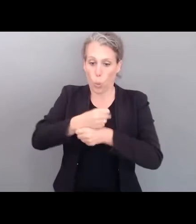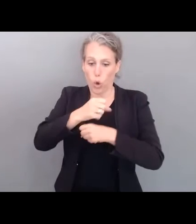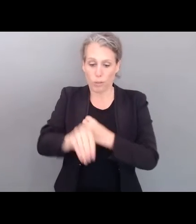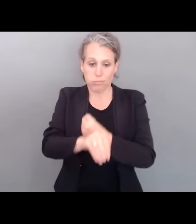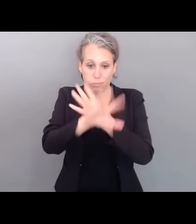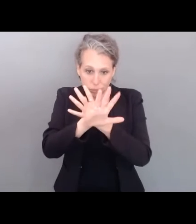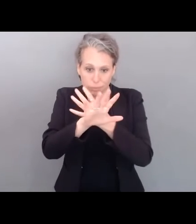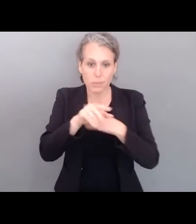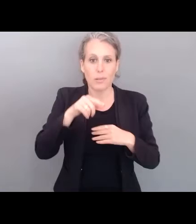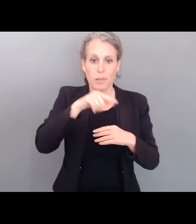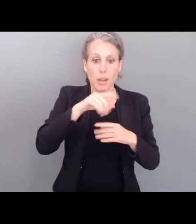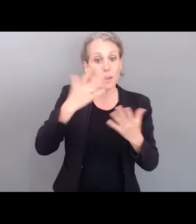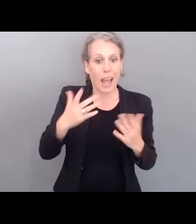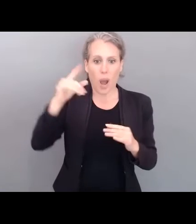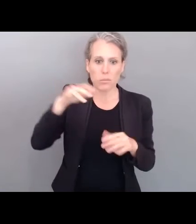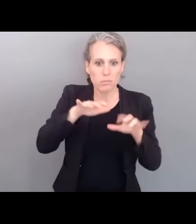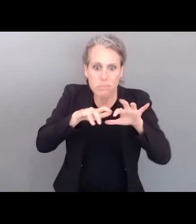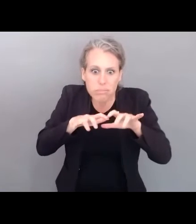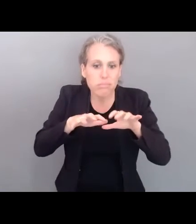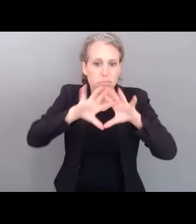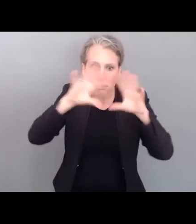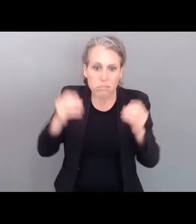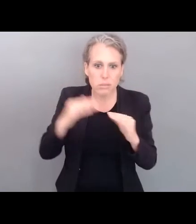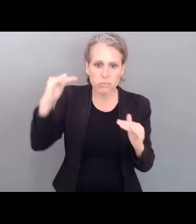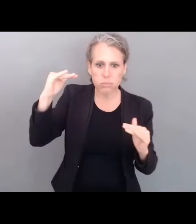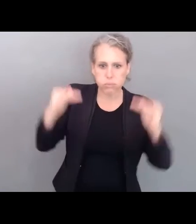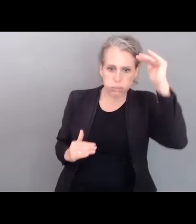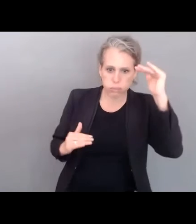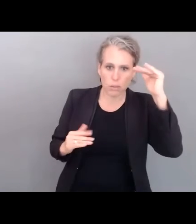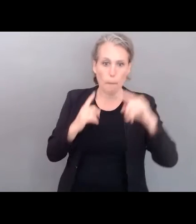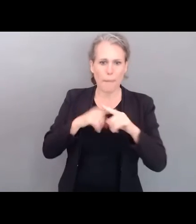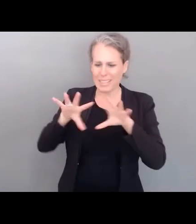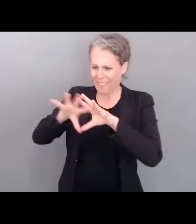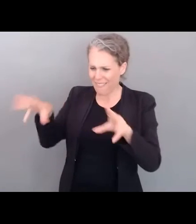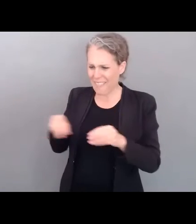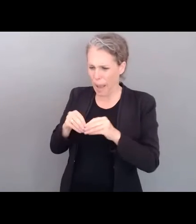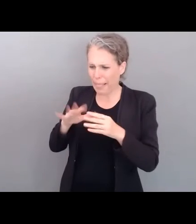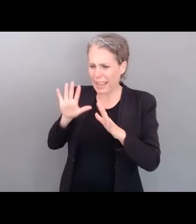en el entorno laboral y educativo virtual y el aumento de la brecha digital y las